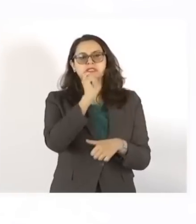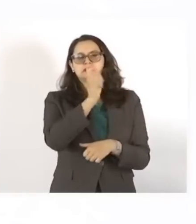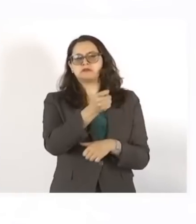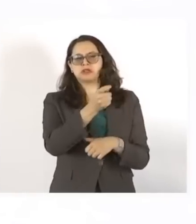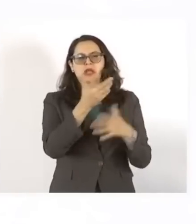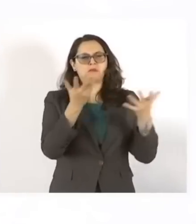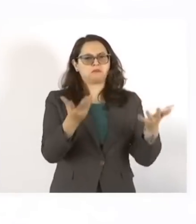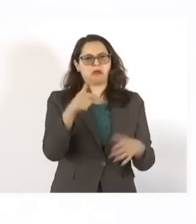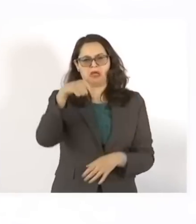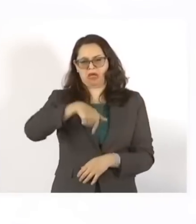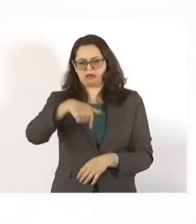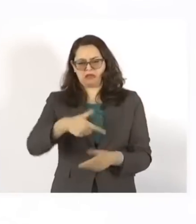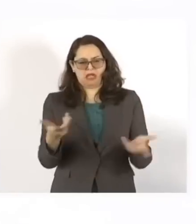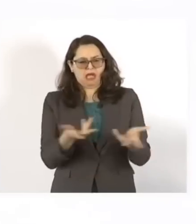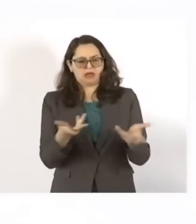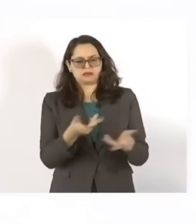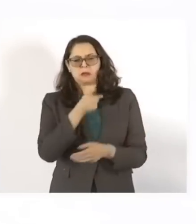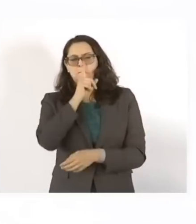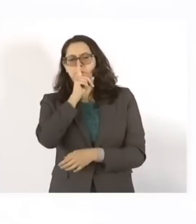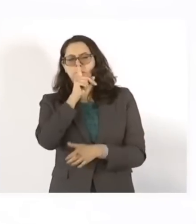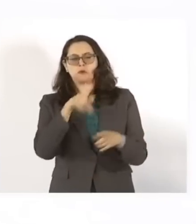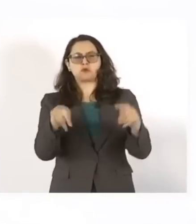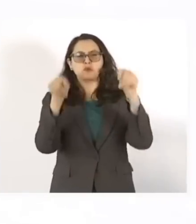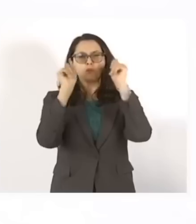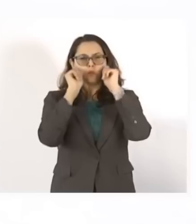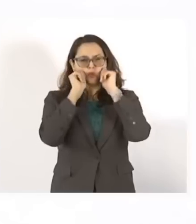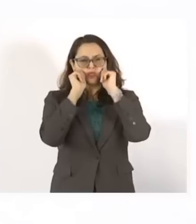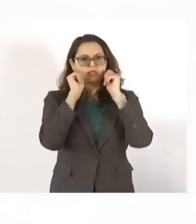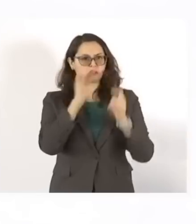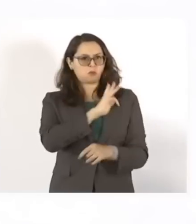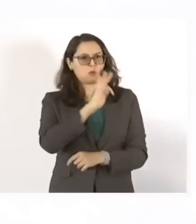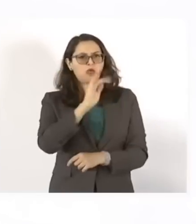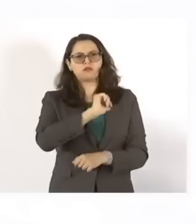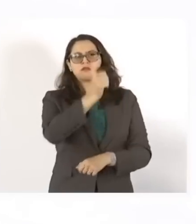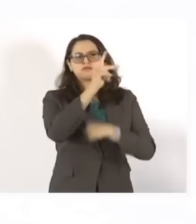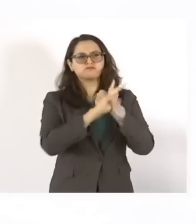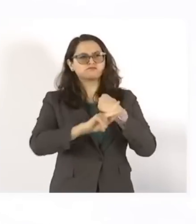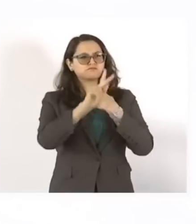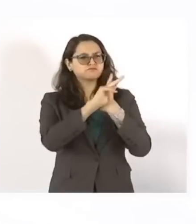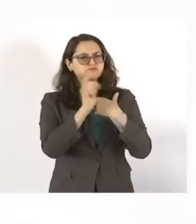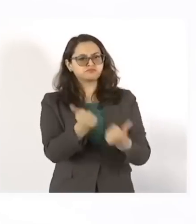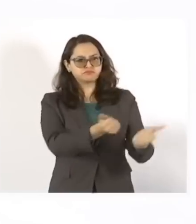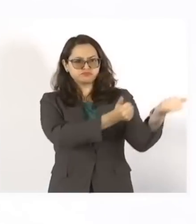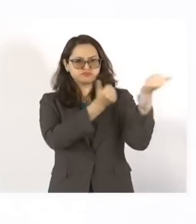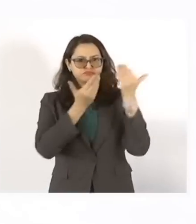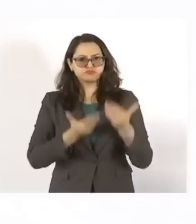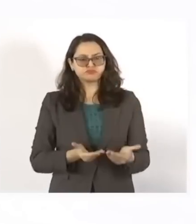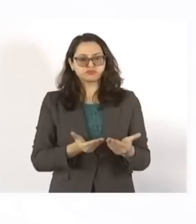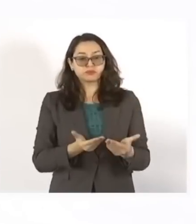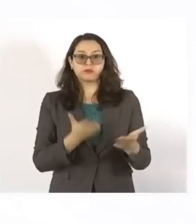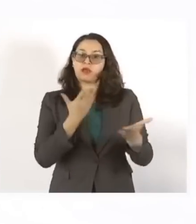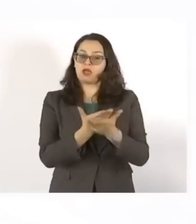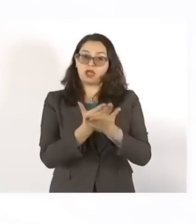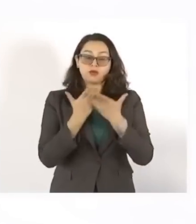importaba mientras fuera más barato para poderlo importar a una visión distinta en el mundo hoy